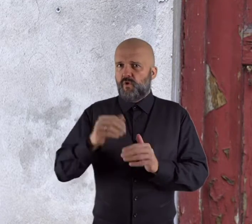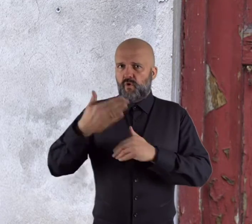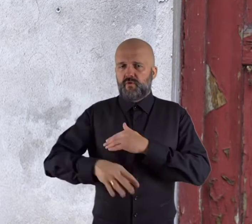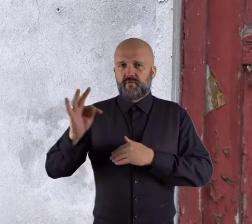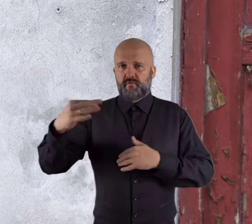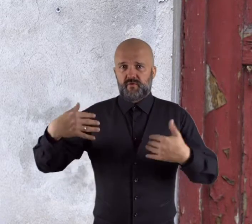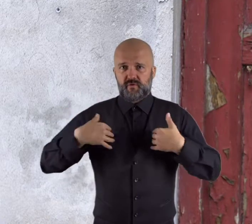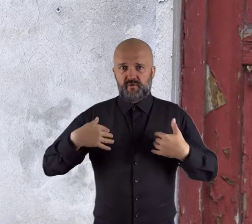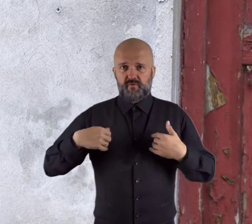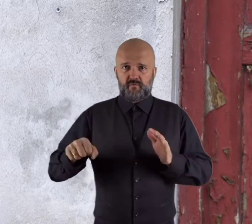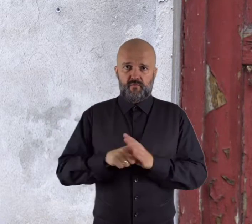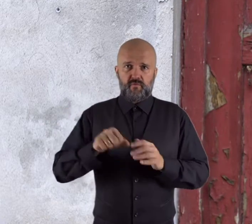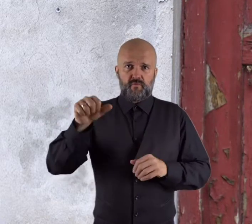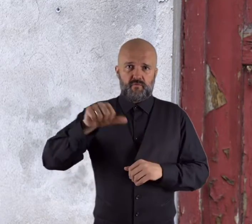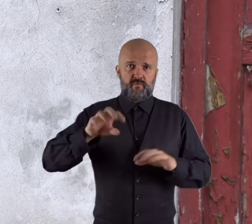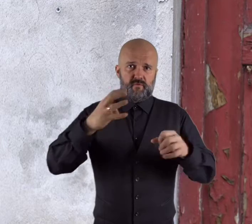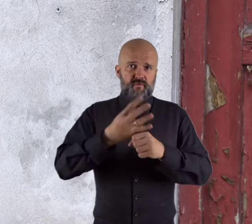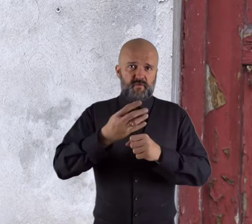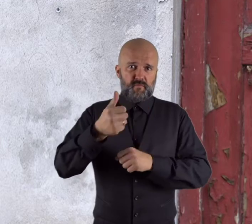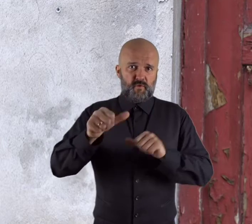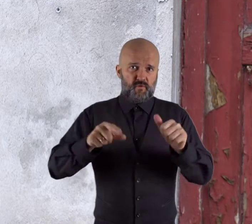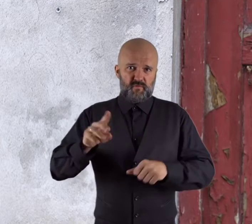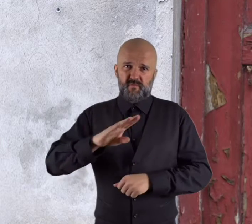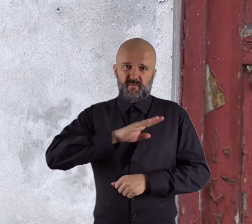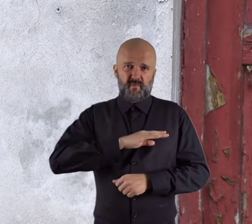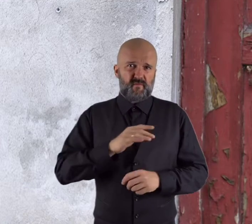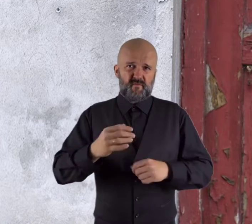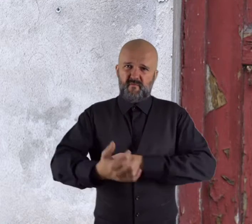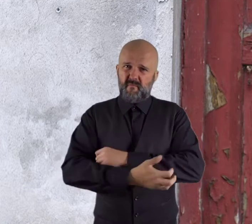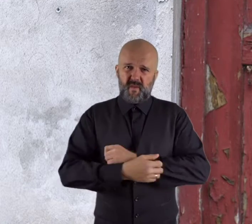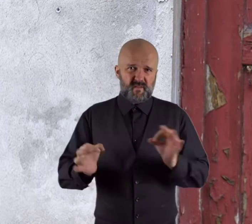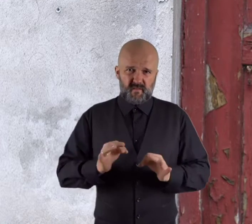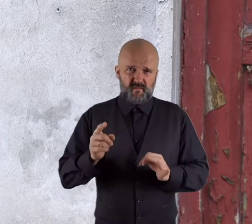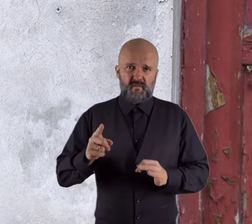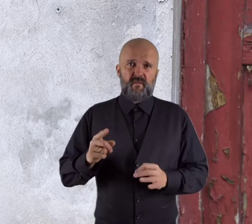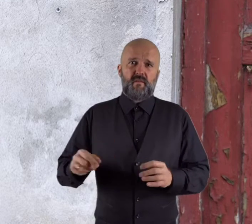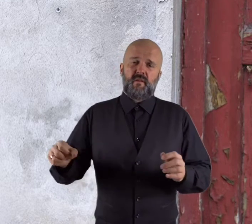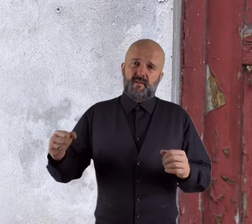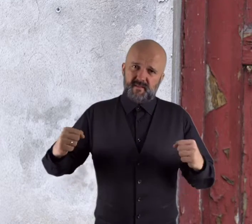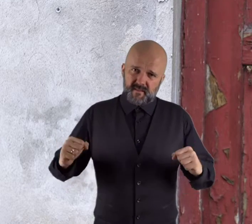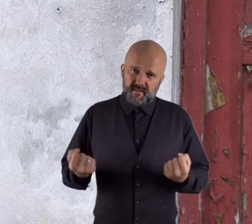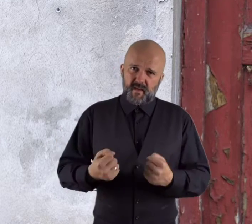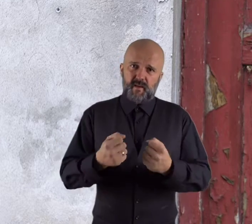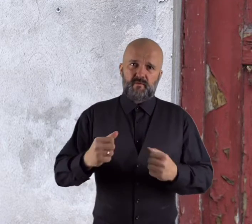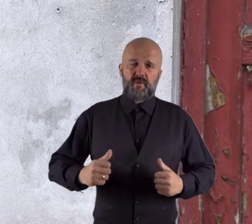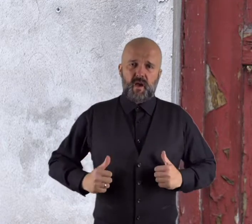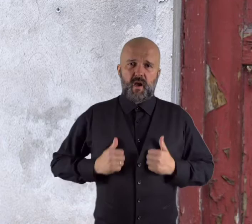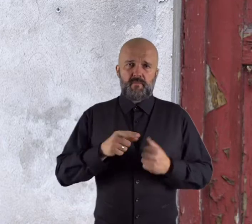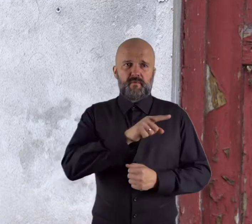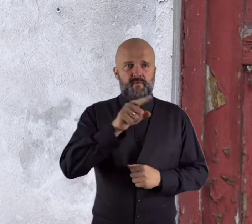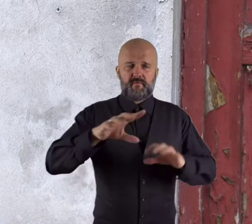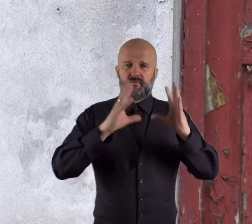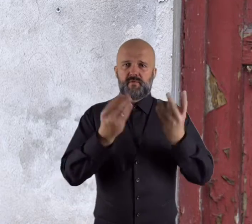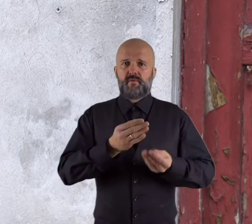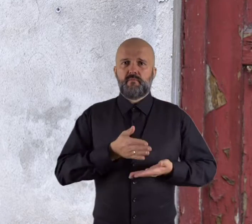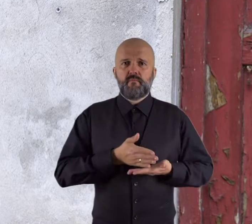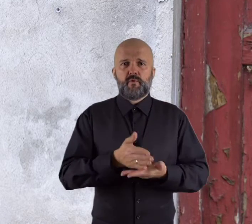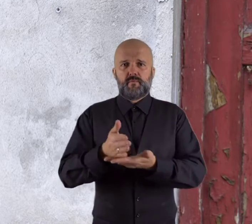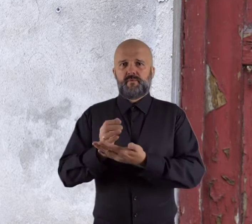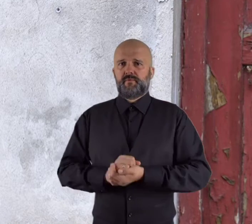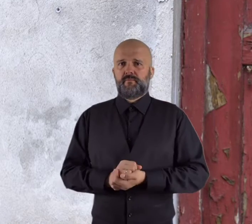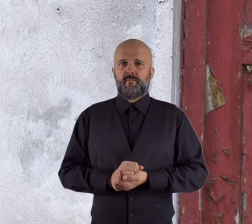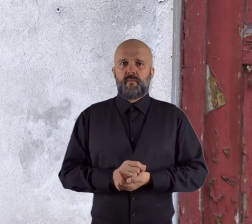I właściwie do końca swoich dni, do roku 1941, kiedy zmarł w nędzy, starał się robić wszystko, żeby im pomóc.